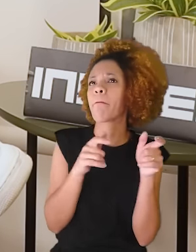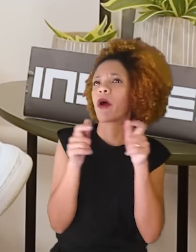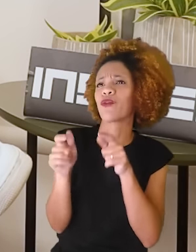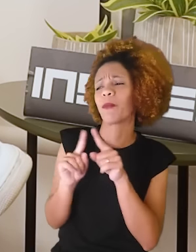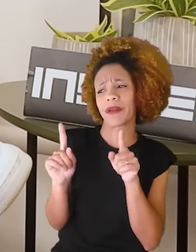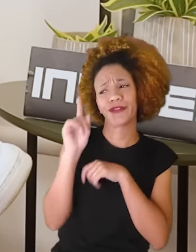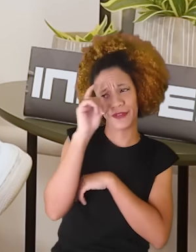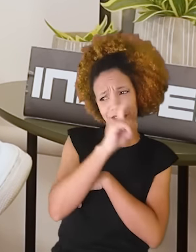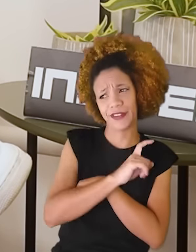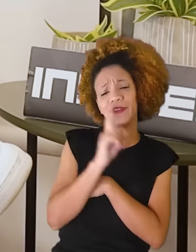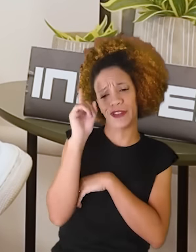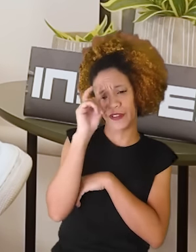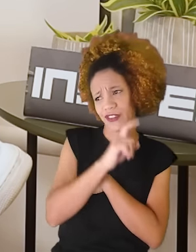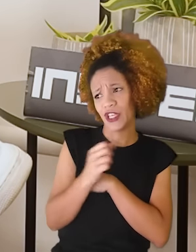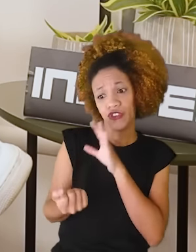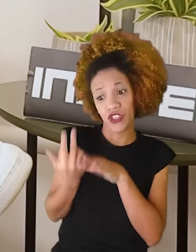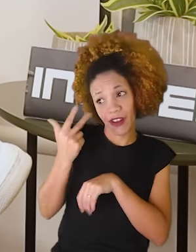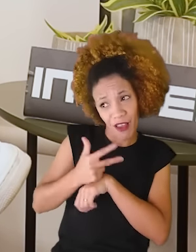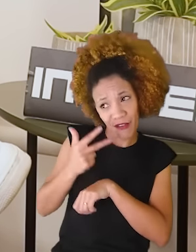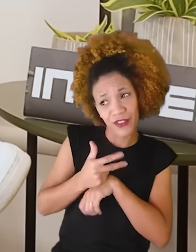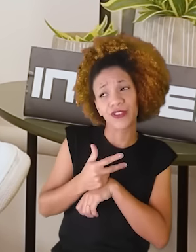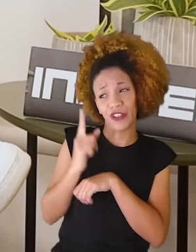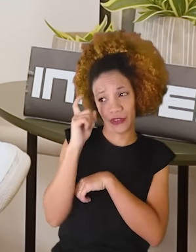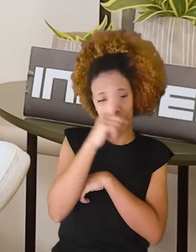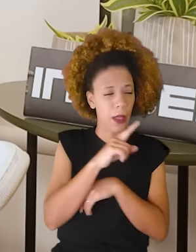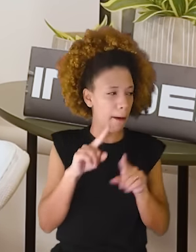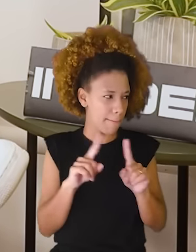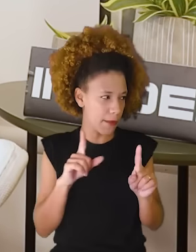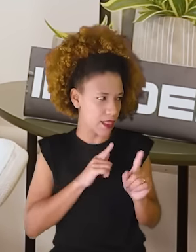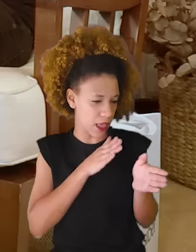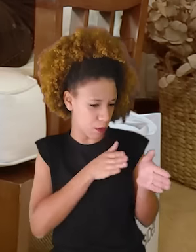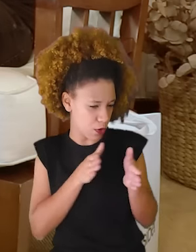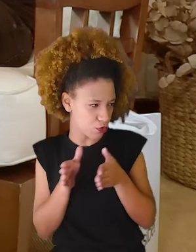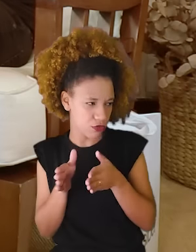eu vou mas é difícil cara essa essa para de criar vídeo é bem difícil mas você tem uma rotina não